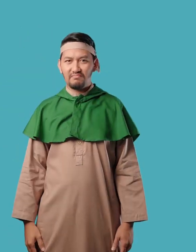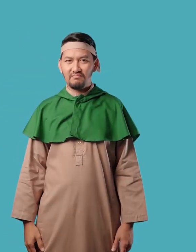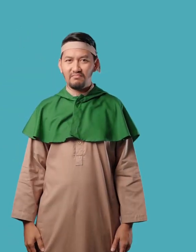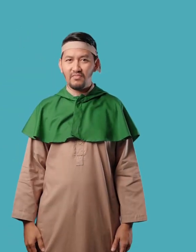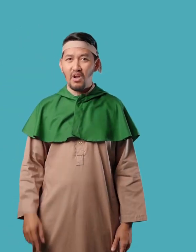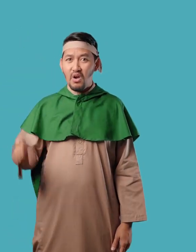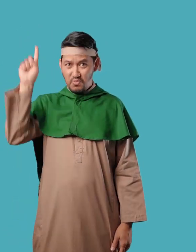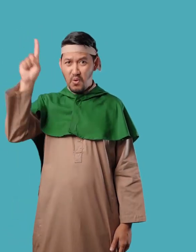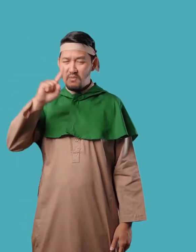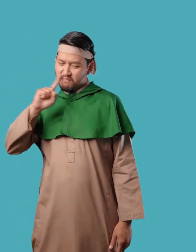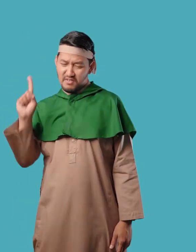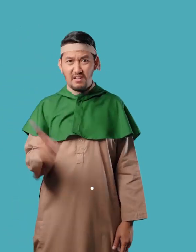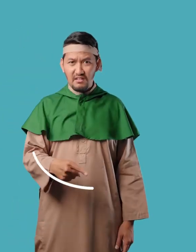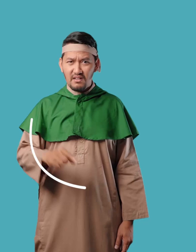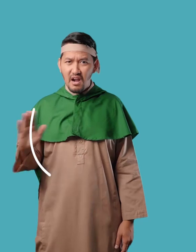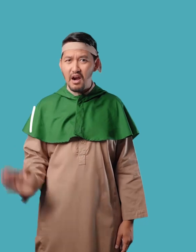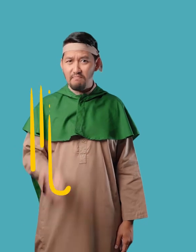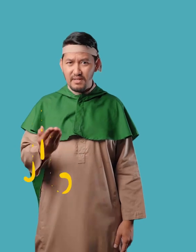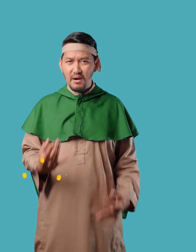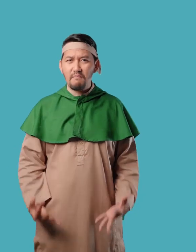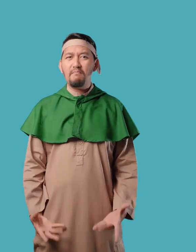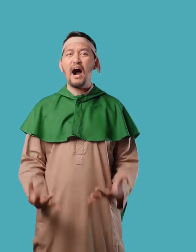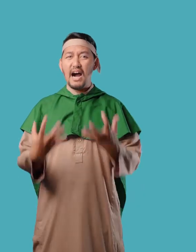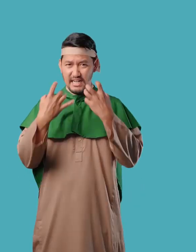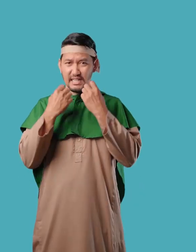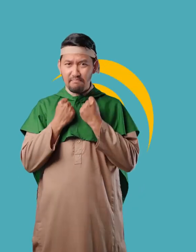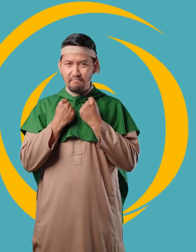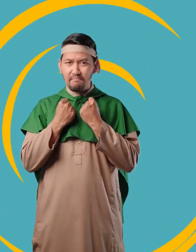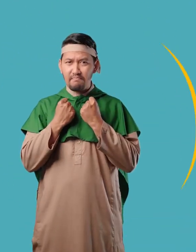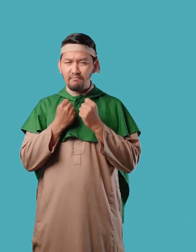Allah kemudian mengutus Nabi Ibrahim untuk berdakwah